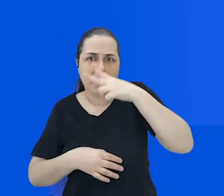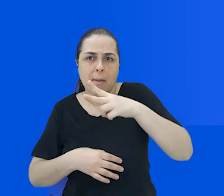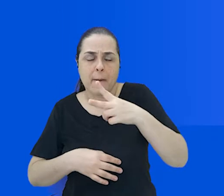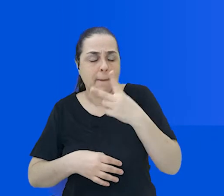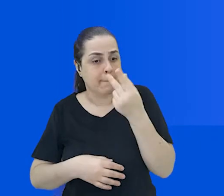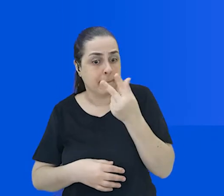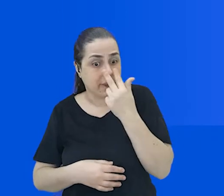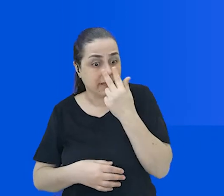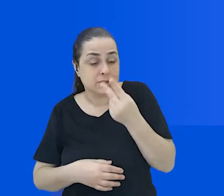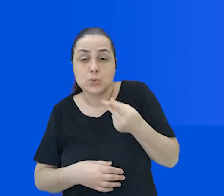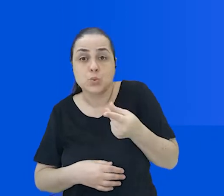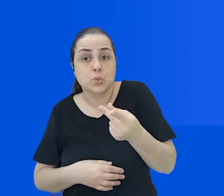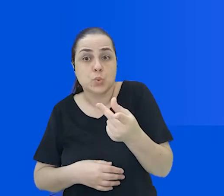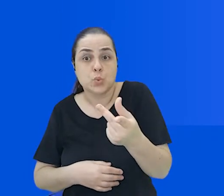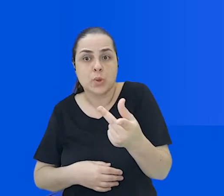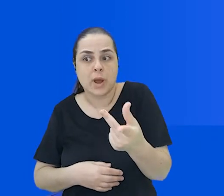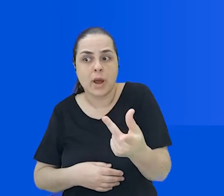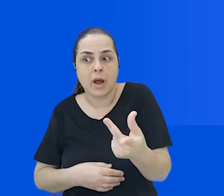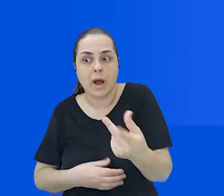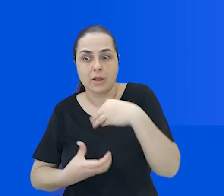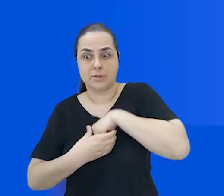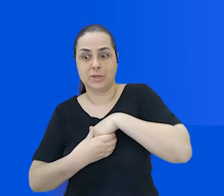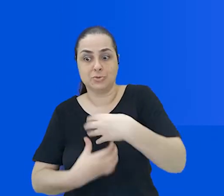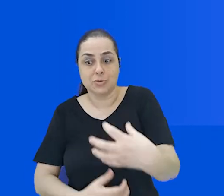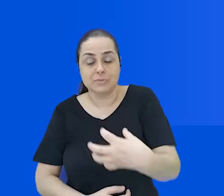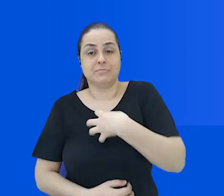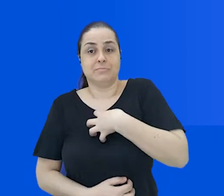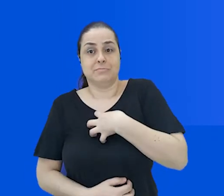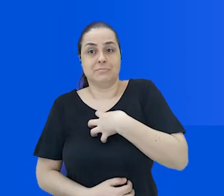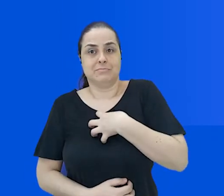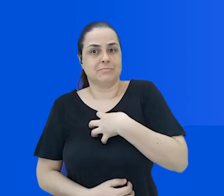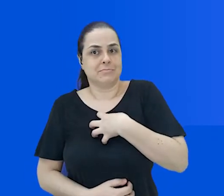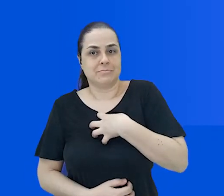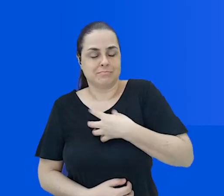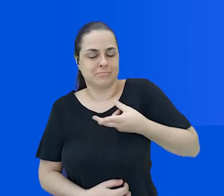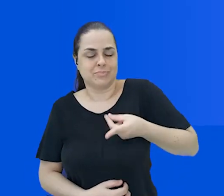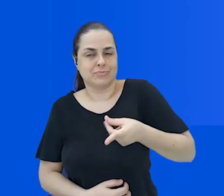são os nossos sentimentos é aquilo que a gente carrega por mais tempo.